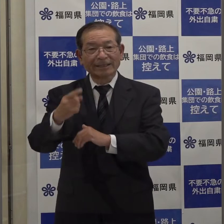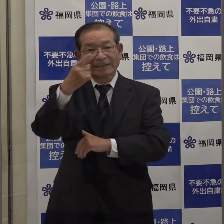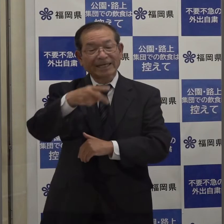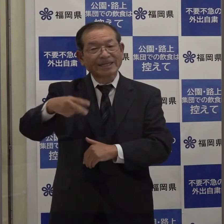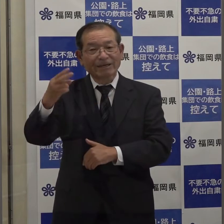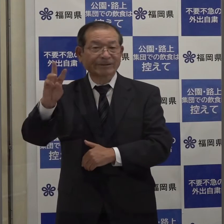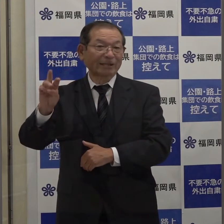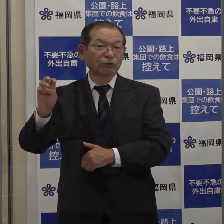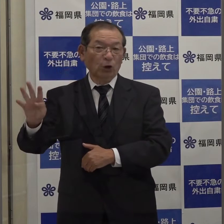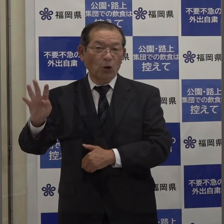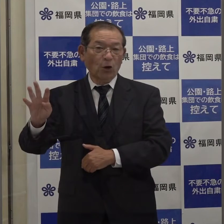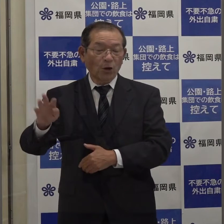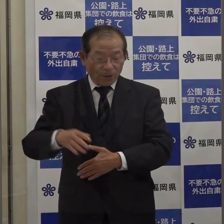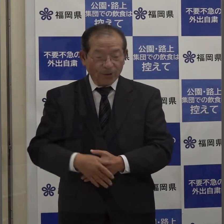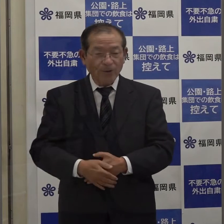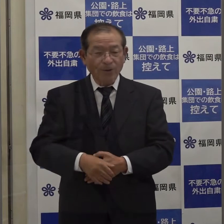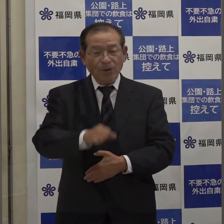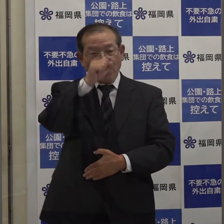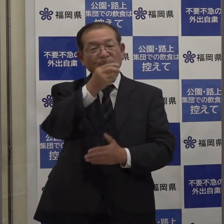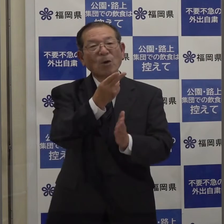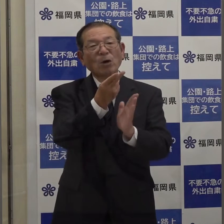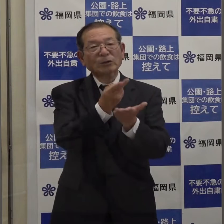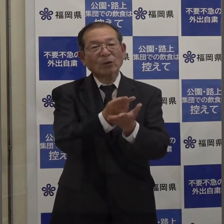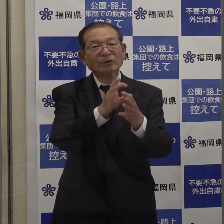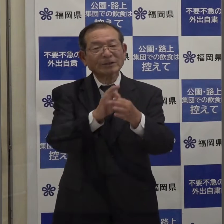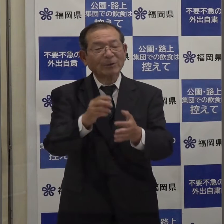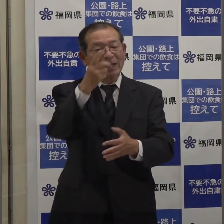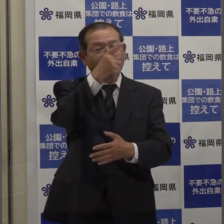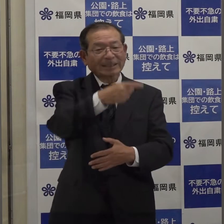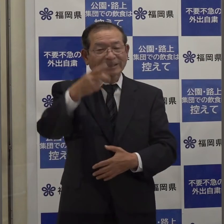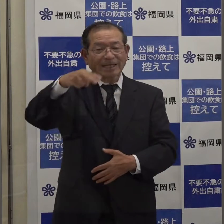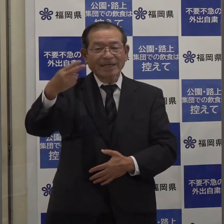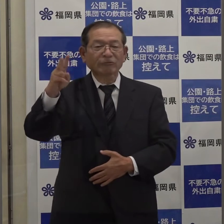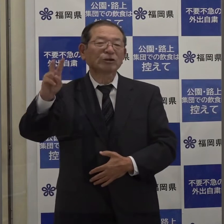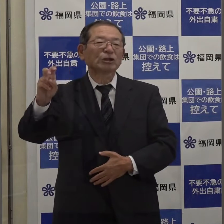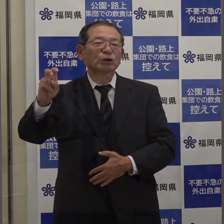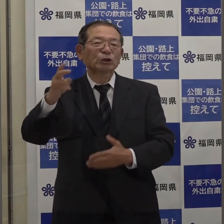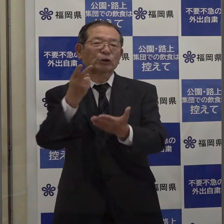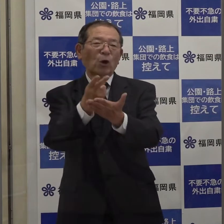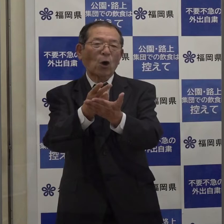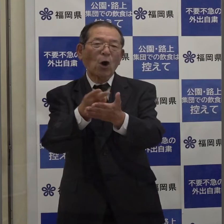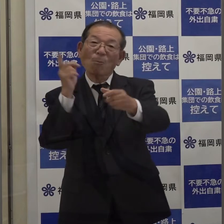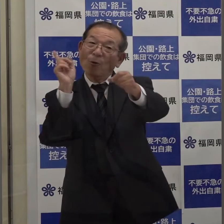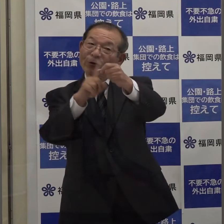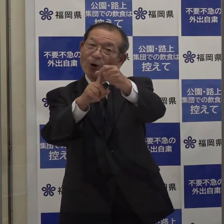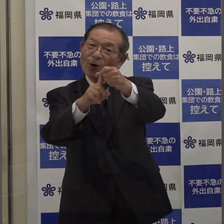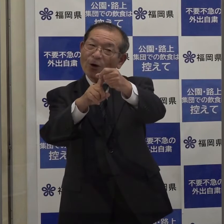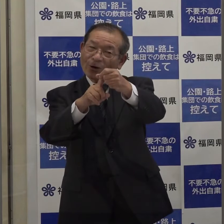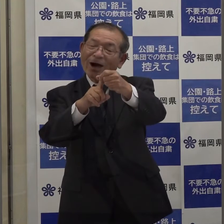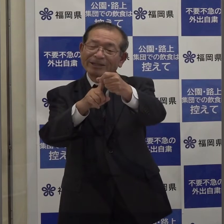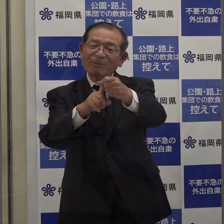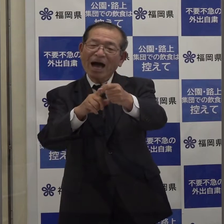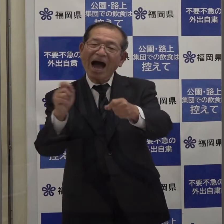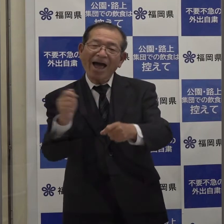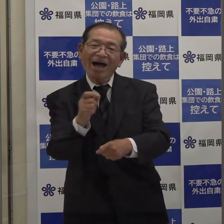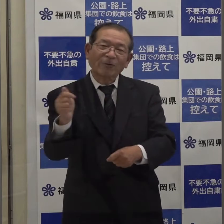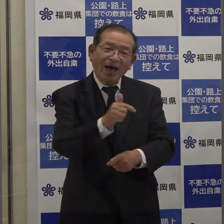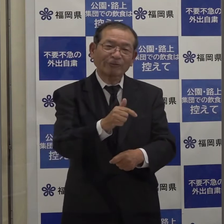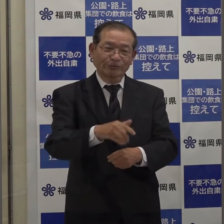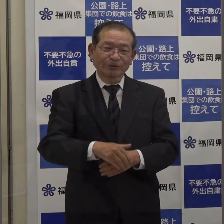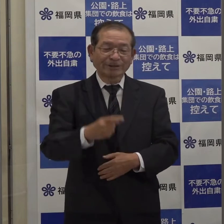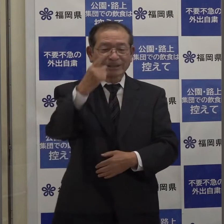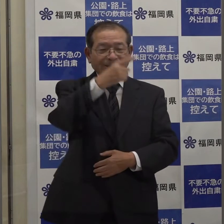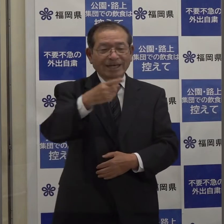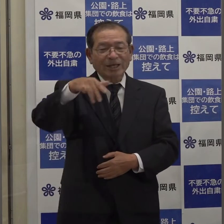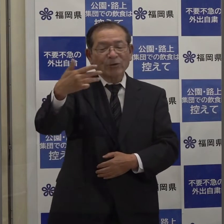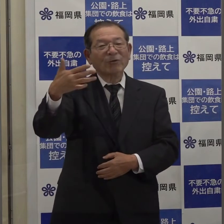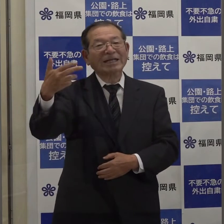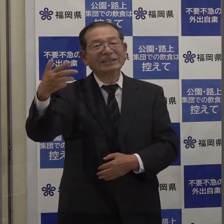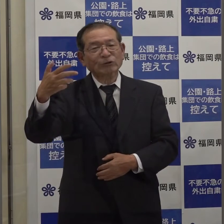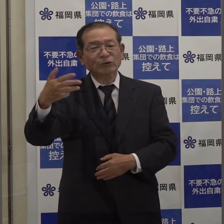病床については １,２２０床を当面の目標としていますが できるだけ早く １,４８０床を確保したいと考えています